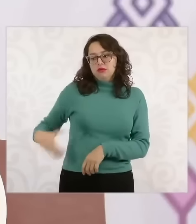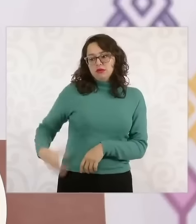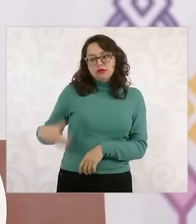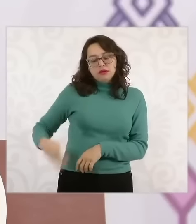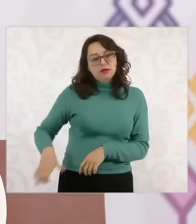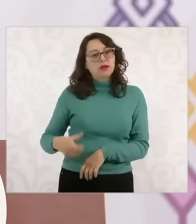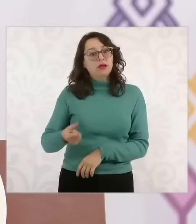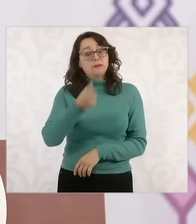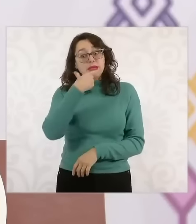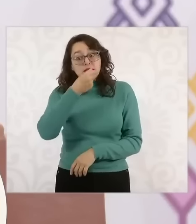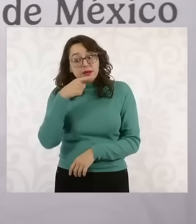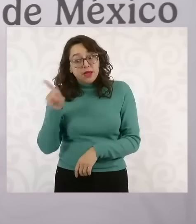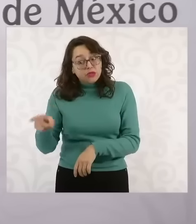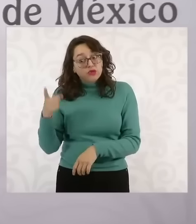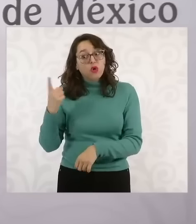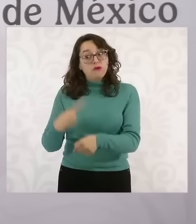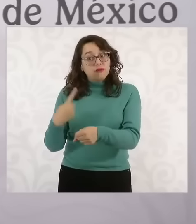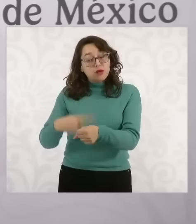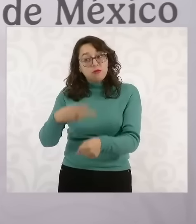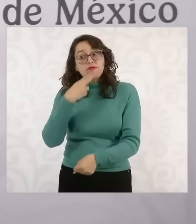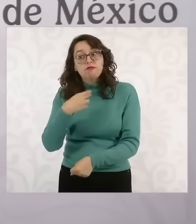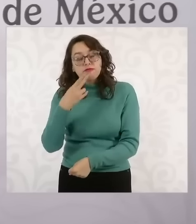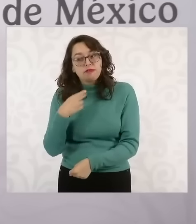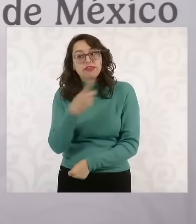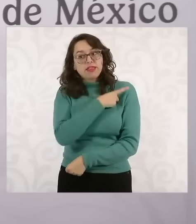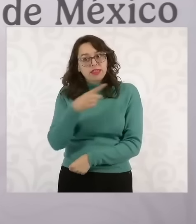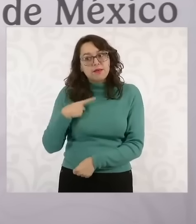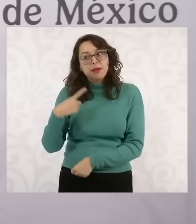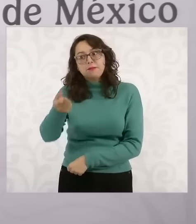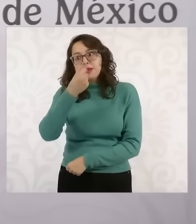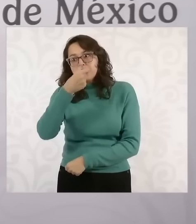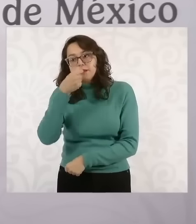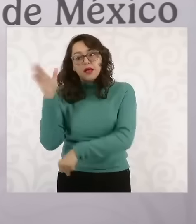que tienes diabetes, no se te vaya a olvidar, recuerda que tienes que tomar tu medicamento de